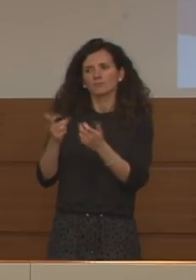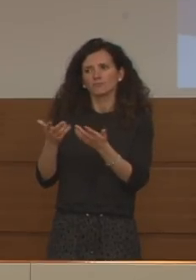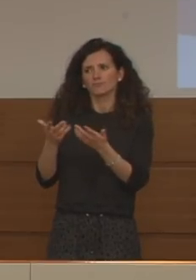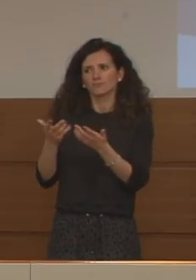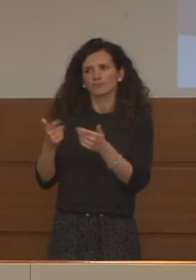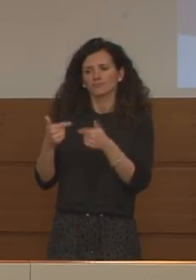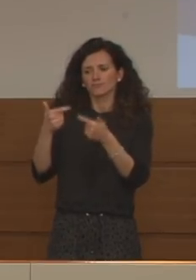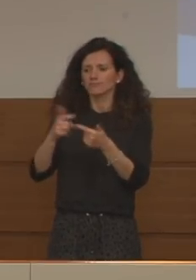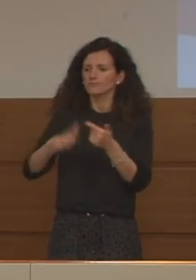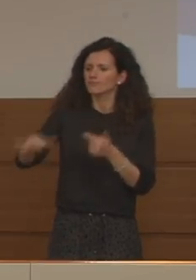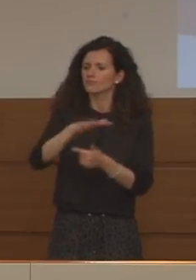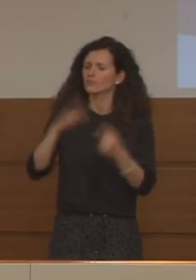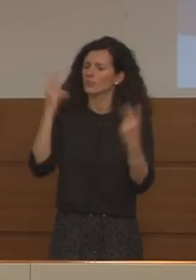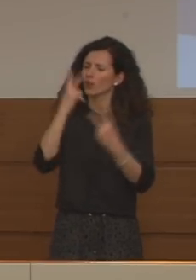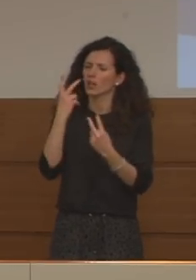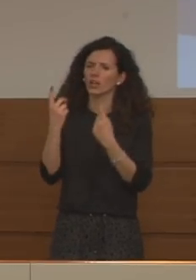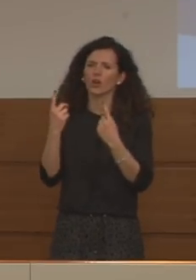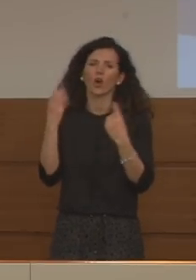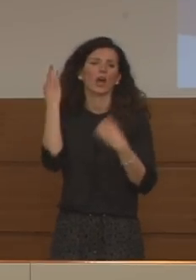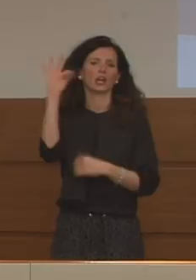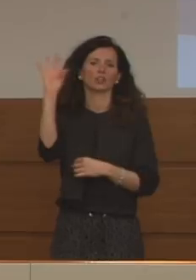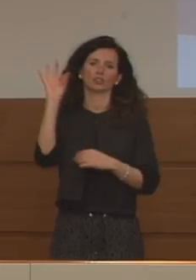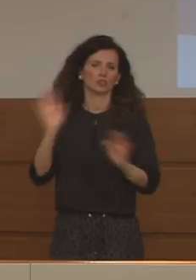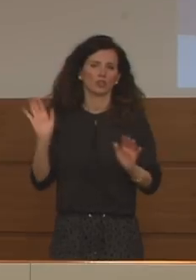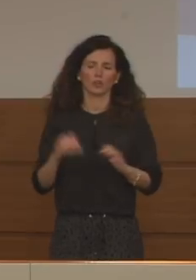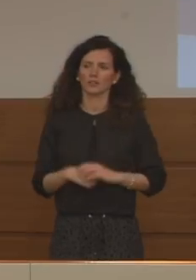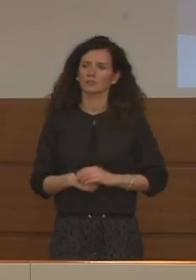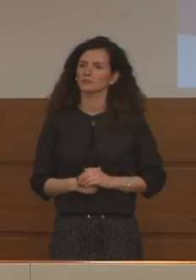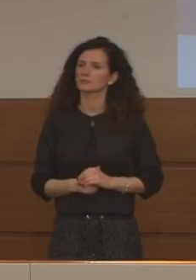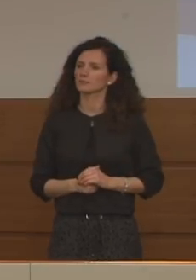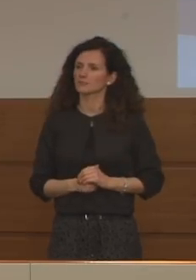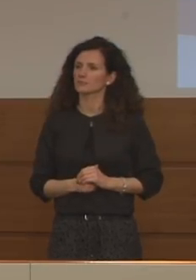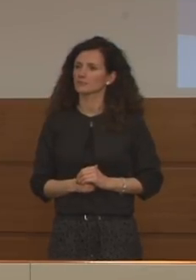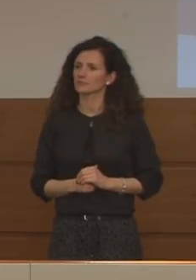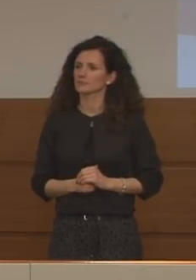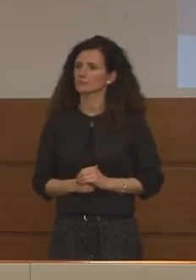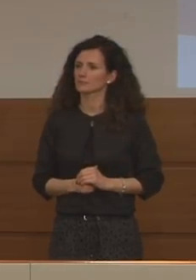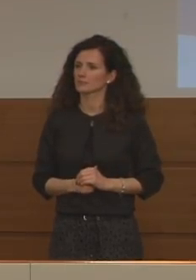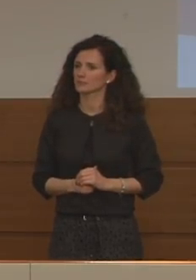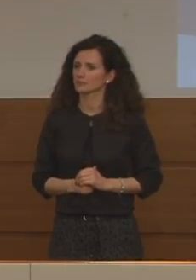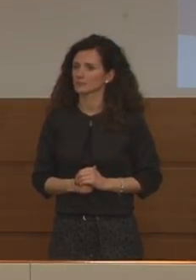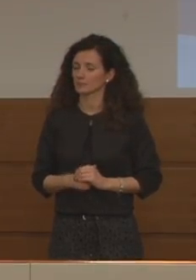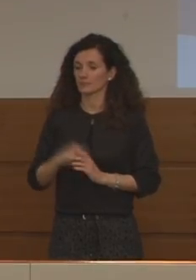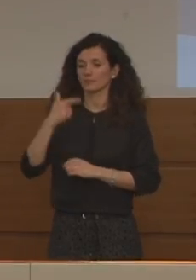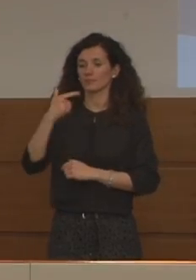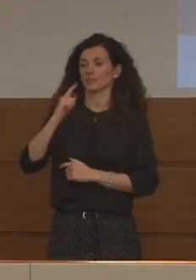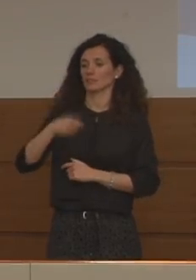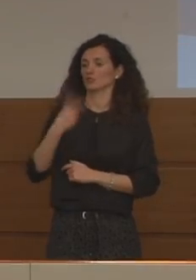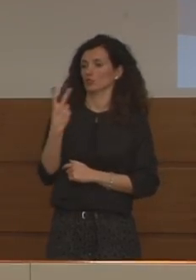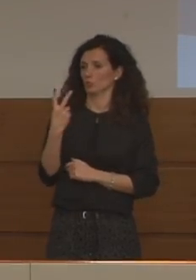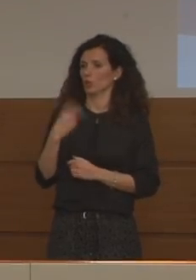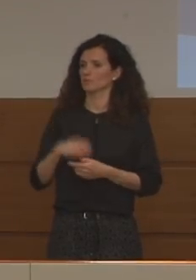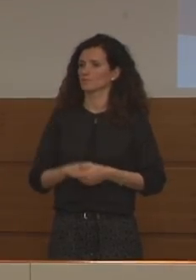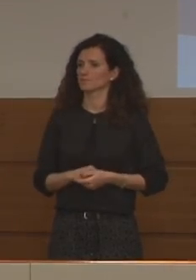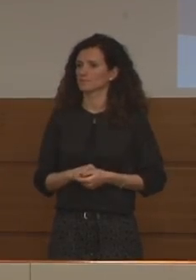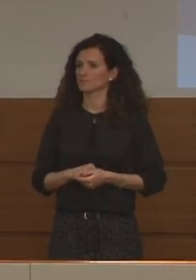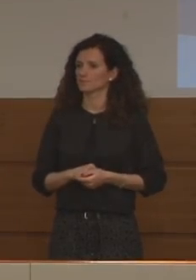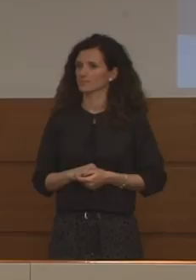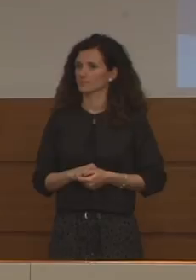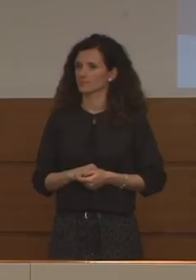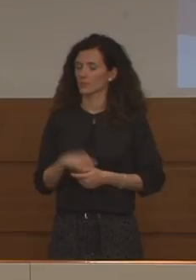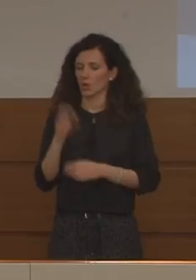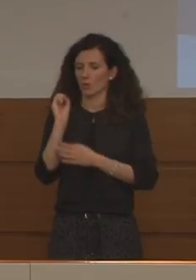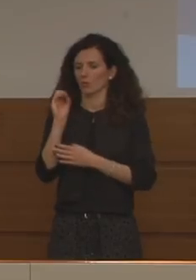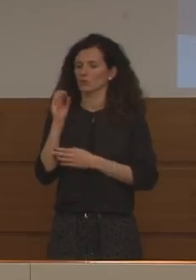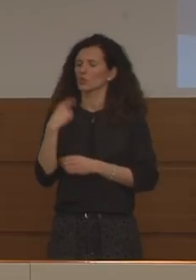eccezionale. Buonasera, Sabene, TG2. Professore una curiosità ancora per lei.